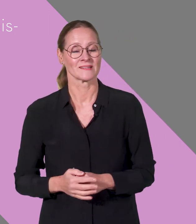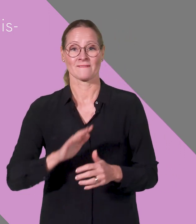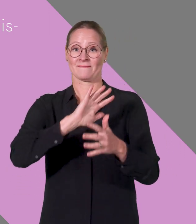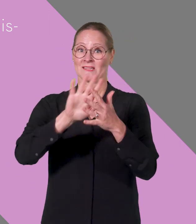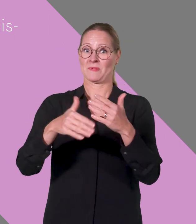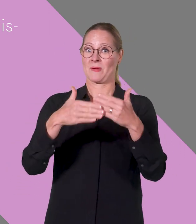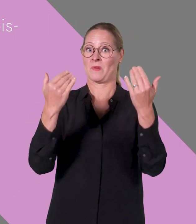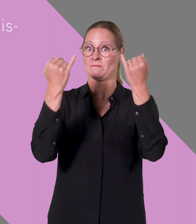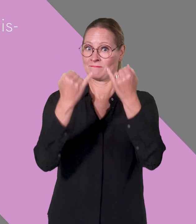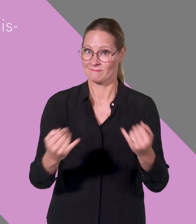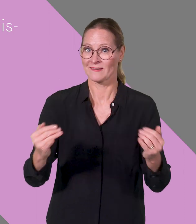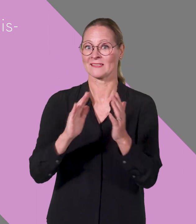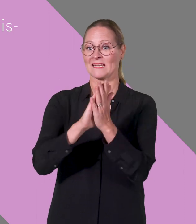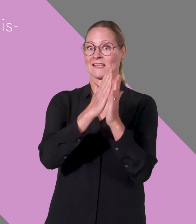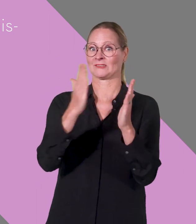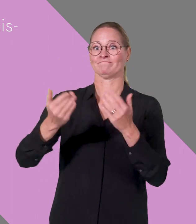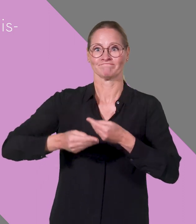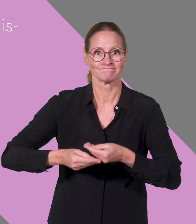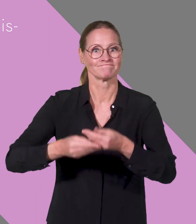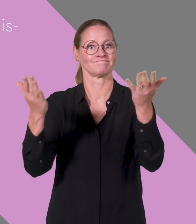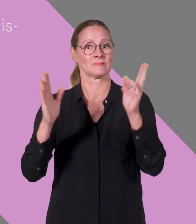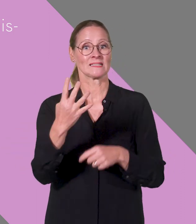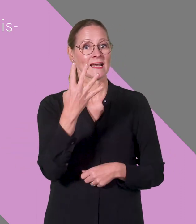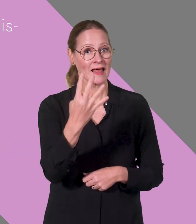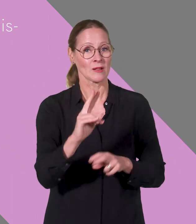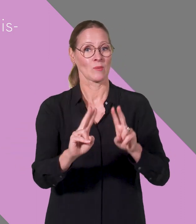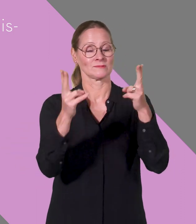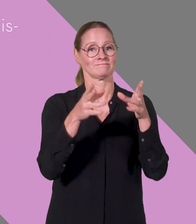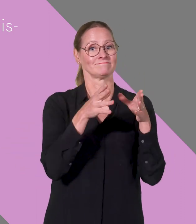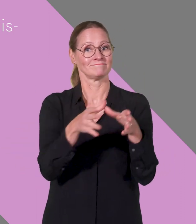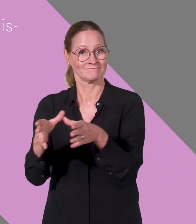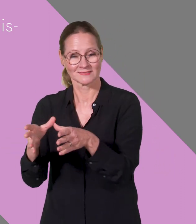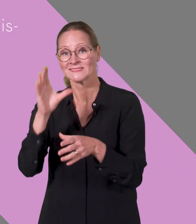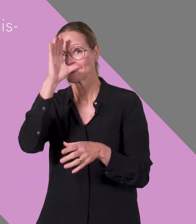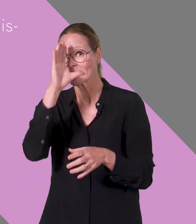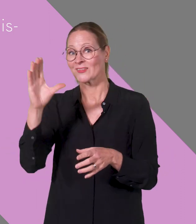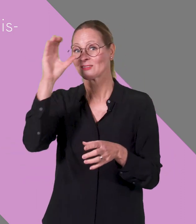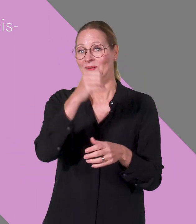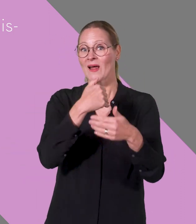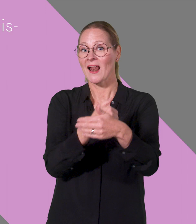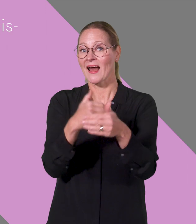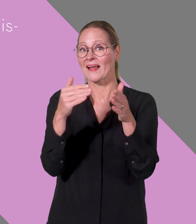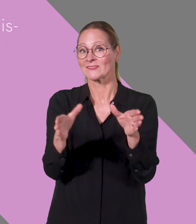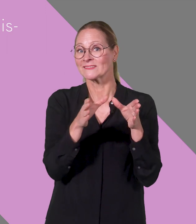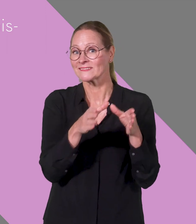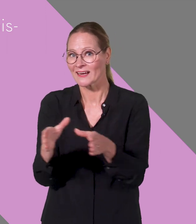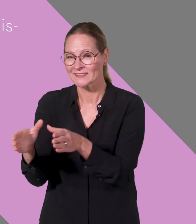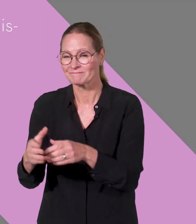Viittomakielen päivän kunniaksi kirjastossa julkaistiin myös - neljä uutta jaksoa Satulaatikko-sarjaan!